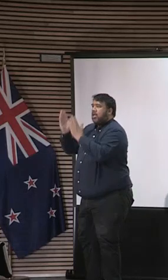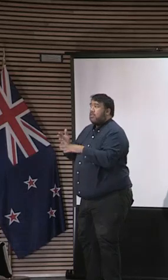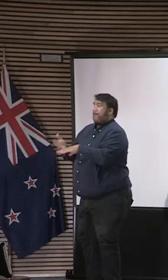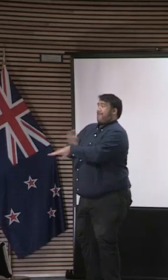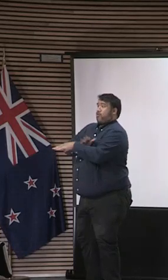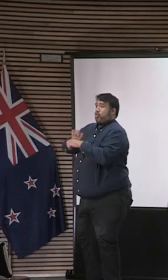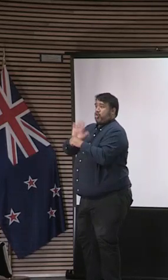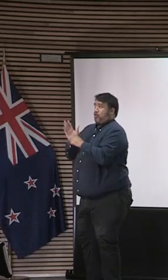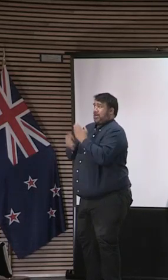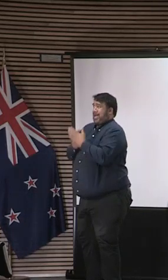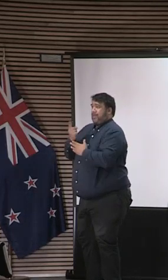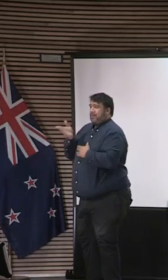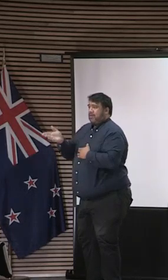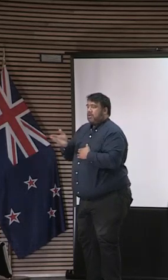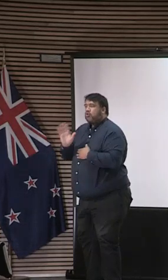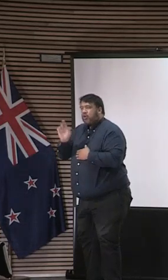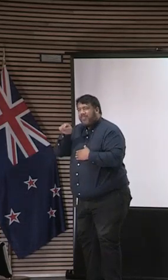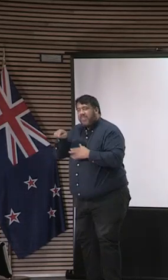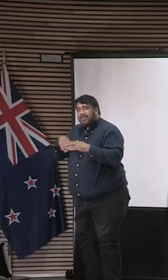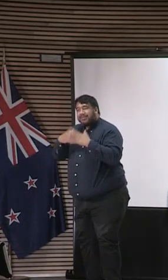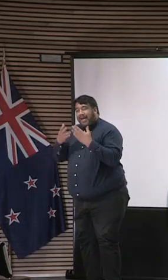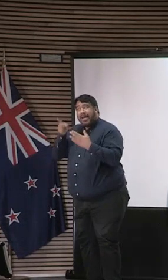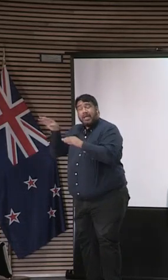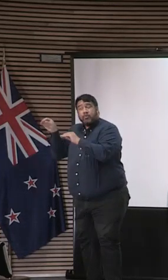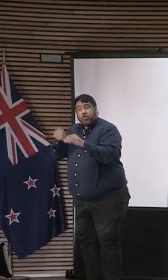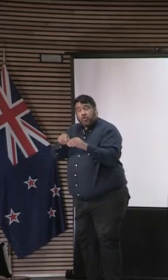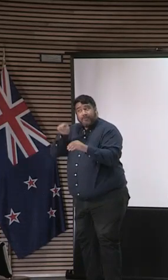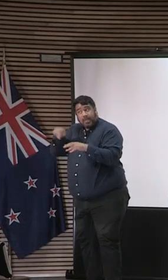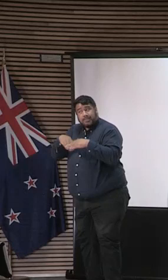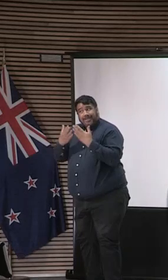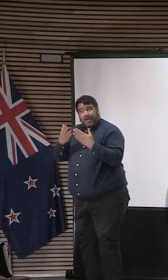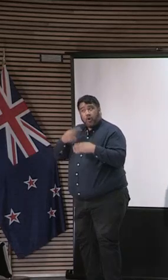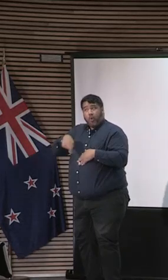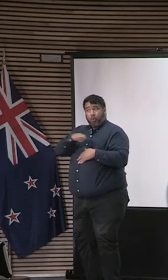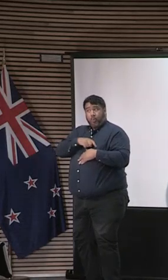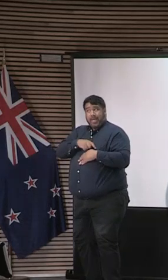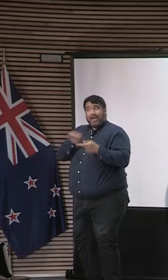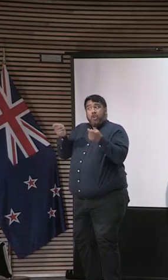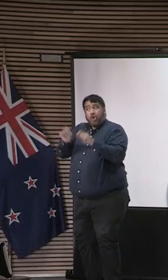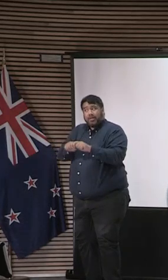mohio au ko te minita, i mua i a raka tonu, kua neke atu i te kaainga i mua i te raka. Koinei